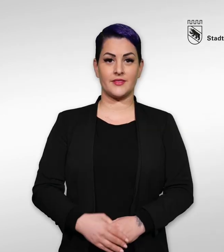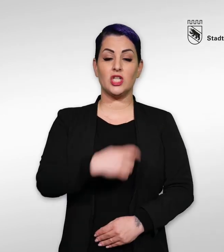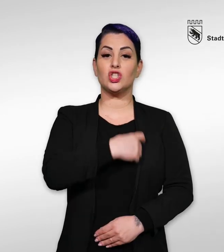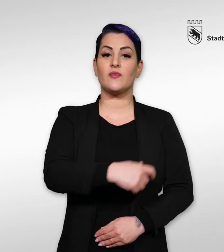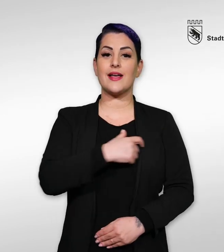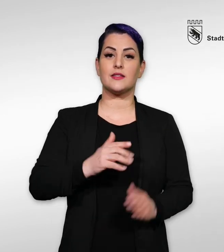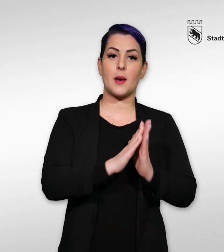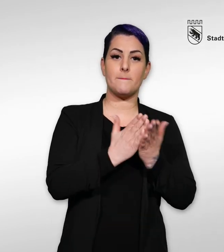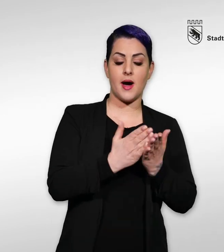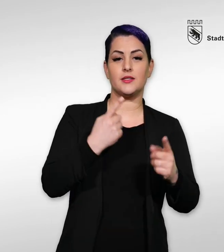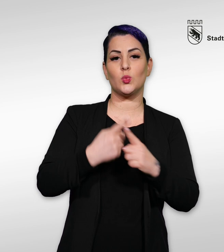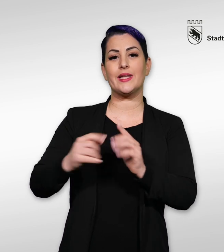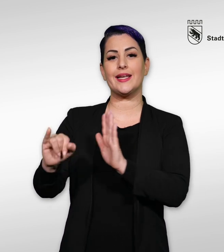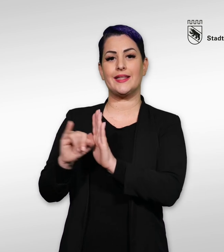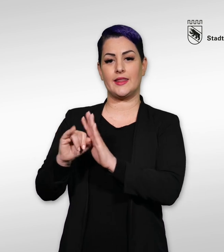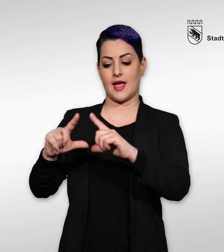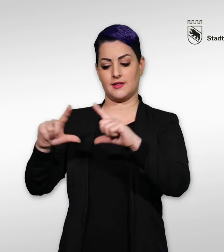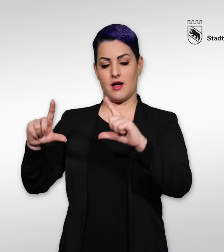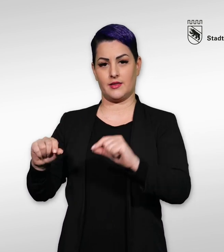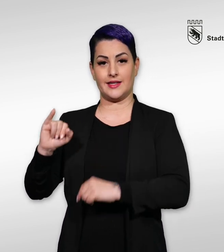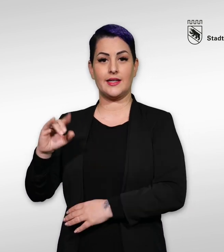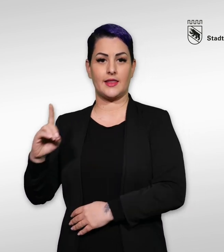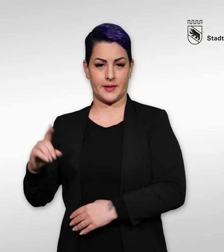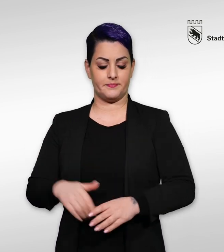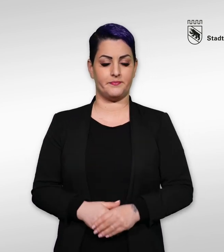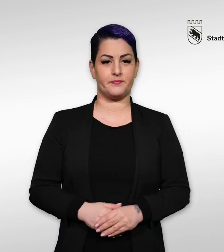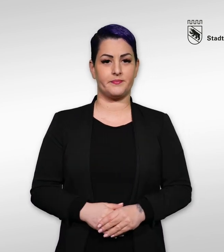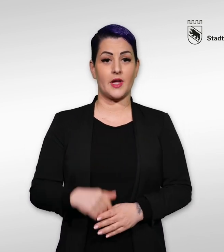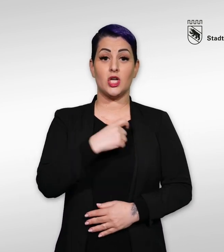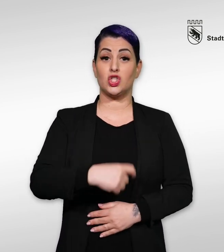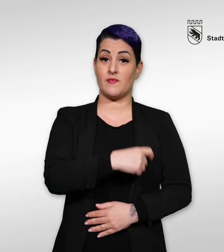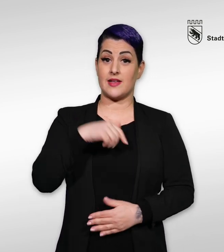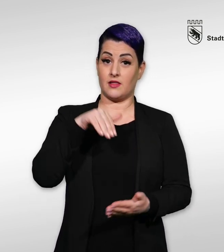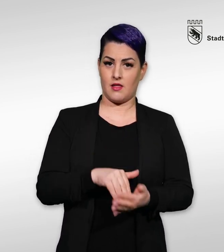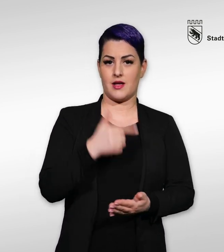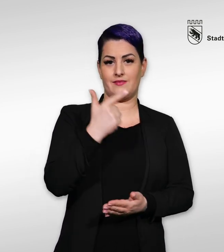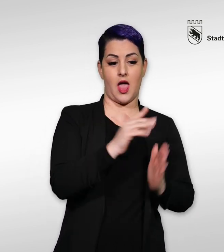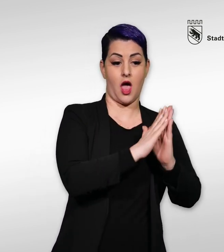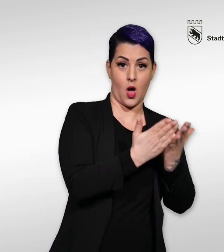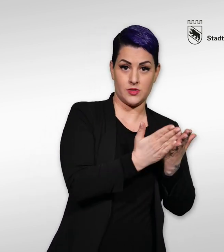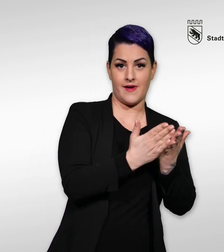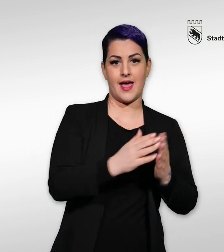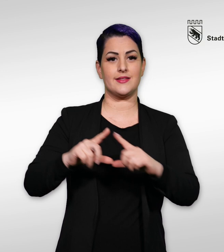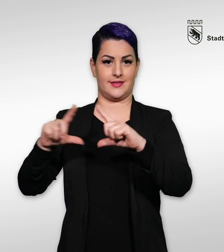Schweizer Pass und Identitätskarte In der Schweiz gibt es zwei Ausweise: